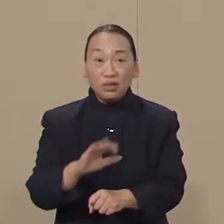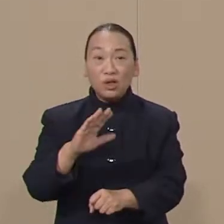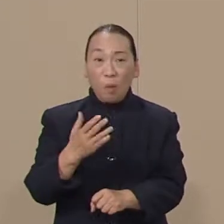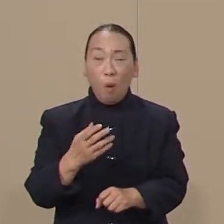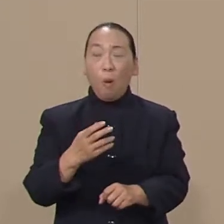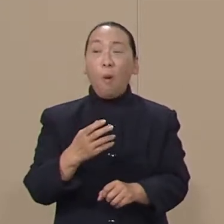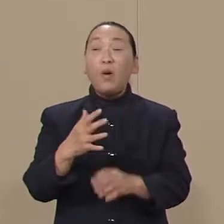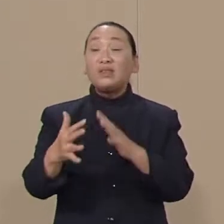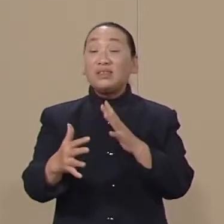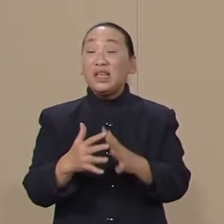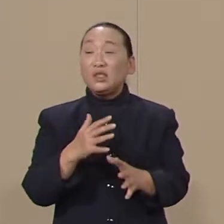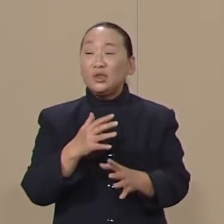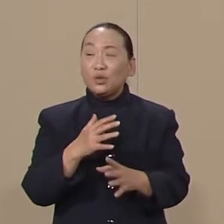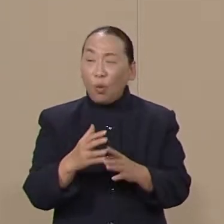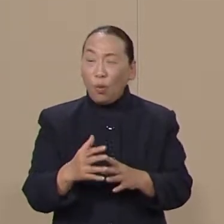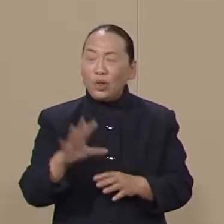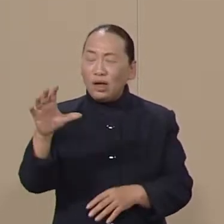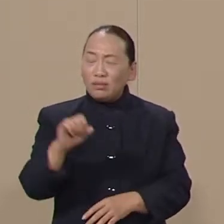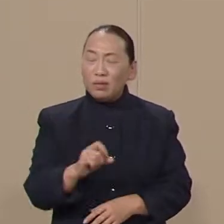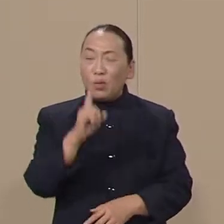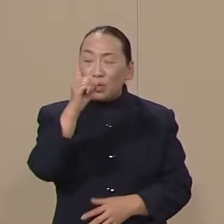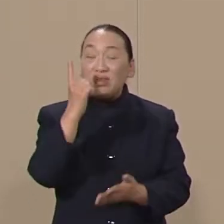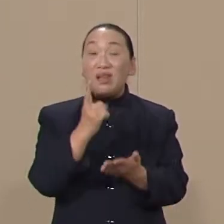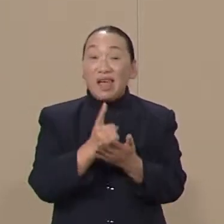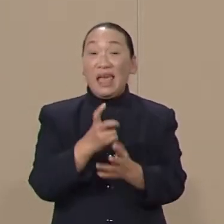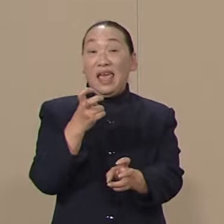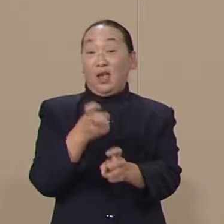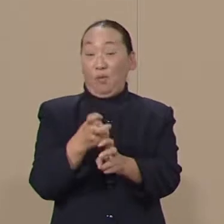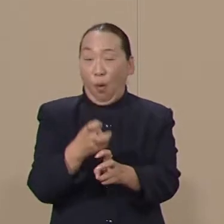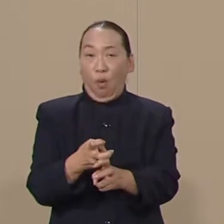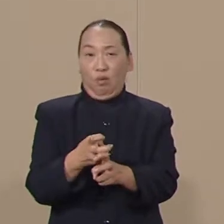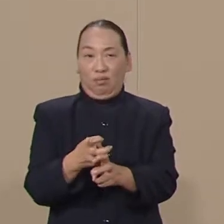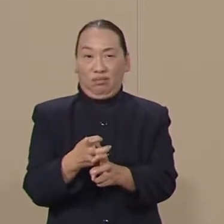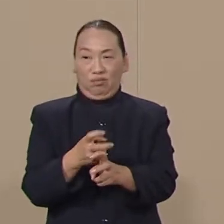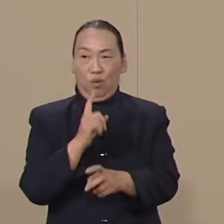戦争で得たものが憲法だけだと 強調していたんですよね